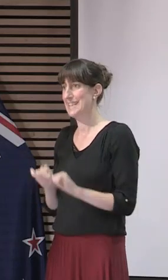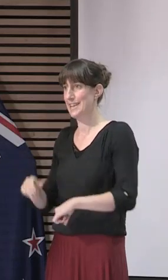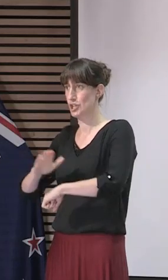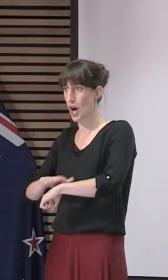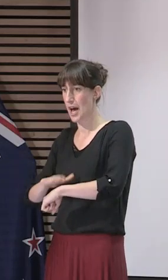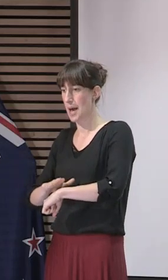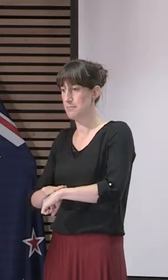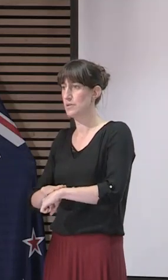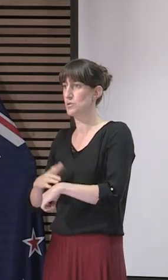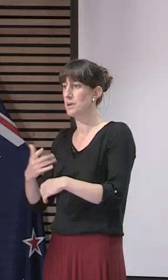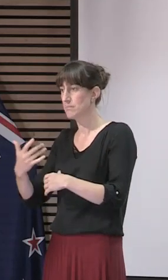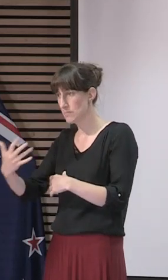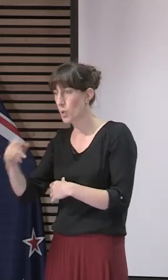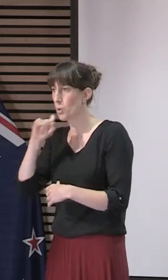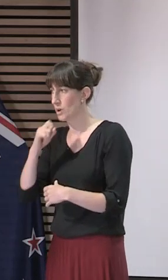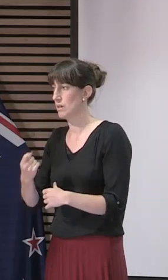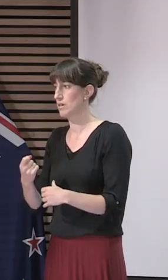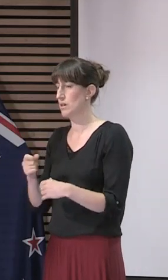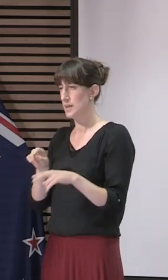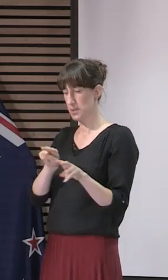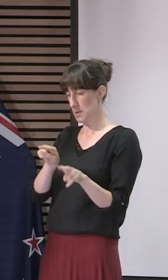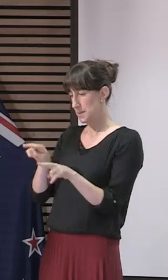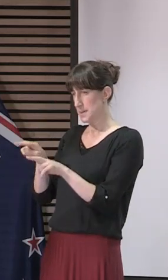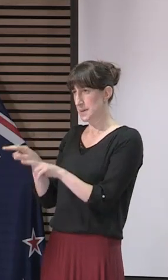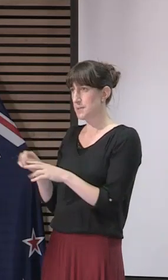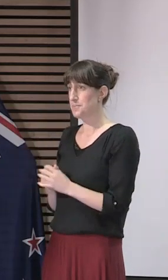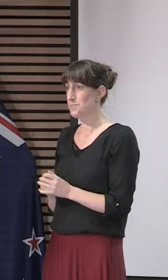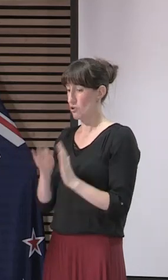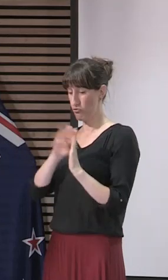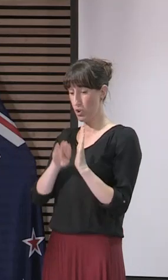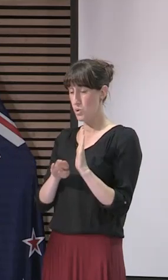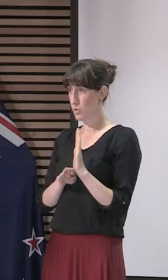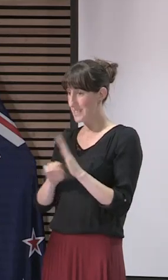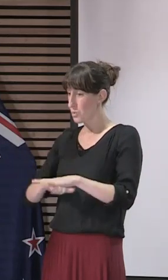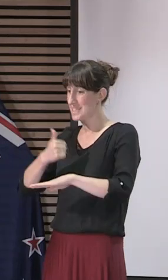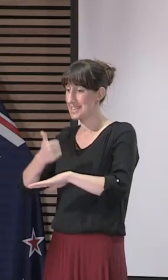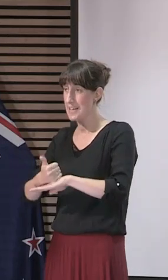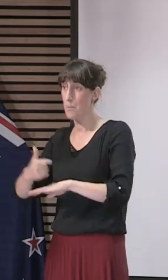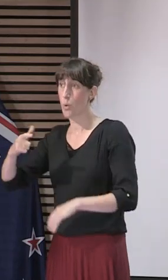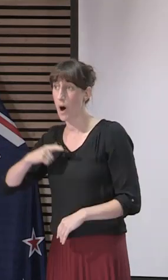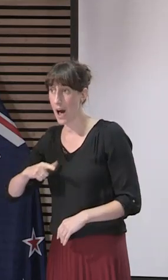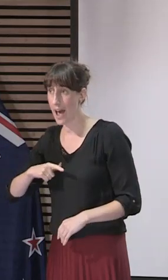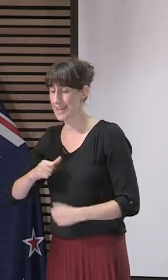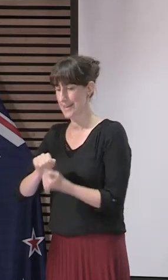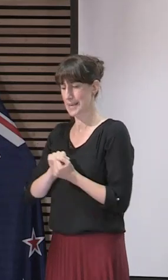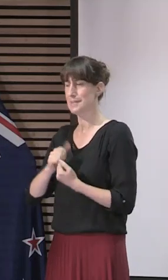mea, ka mau tonu taatau ma te kaha o te ture ki te Taumata 3. Ko ta raatau taapiri tatari